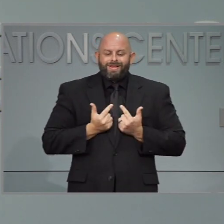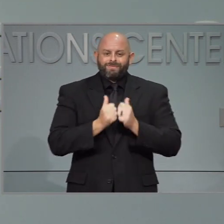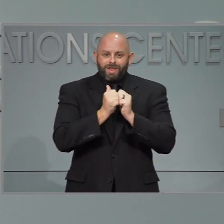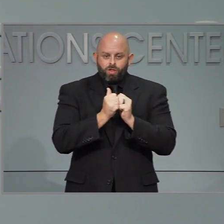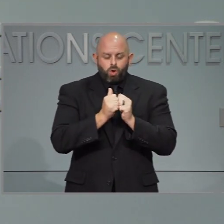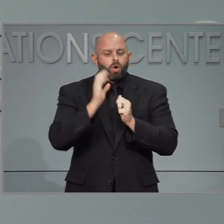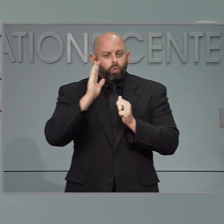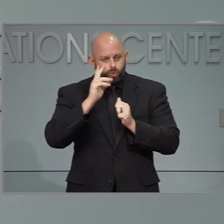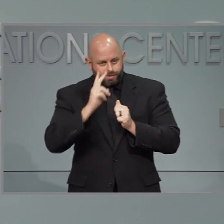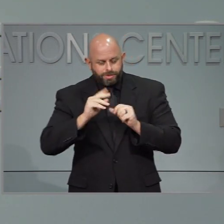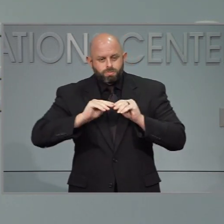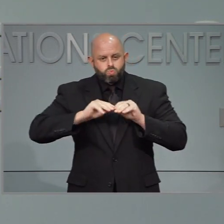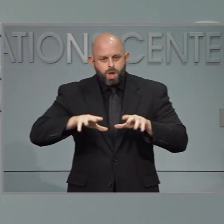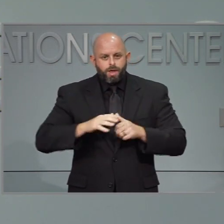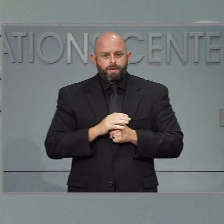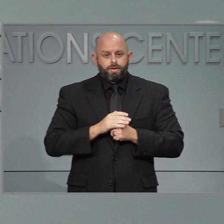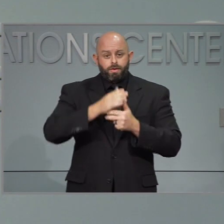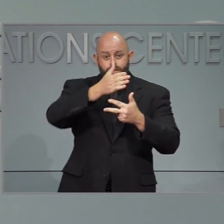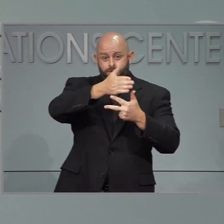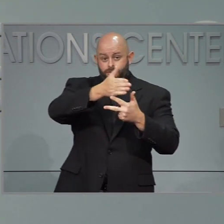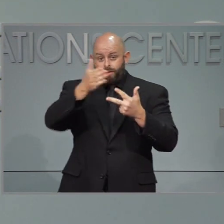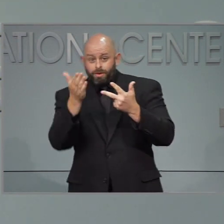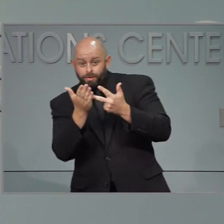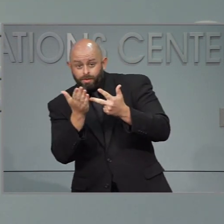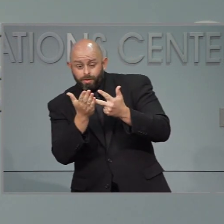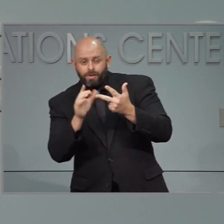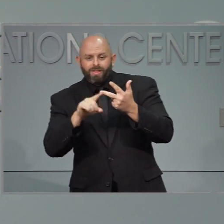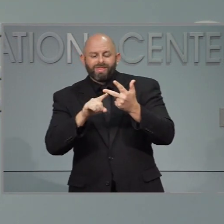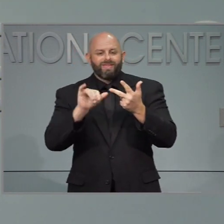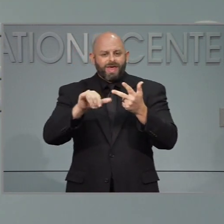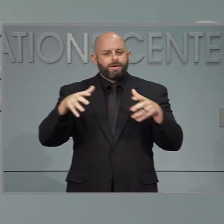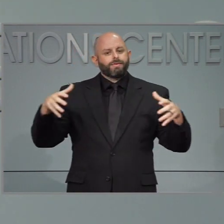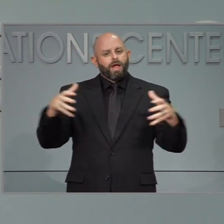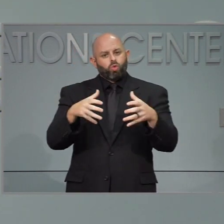viviendo más cerco de unos de otros, y la tercera categoría